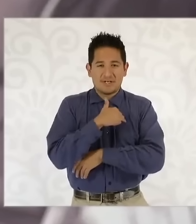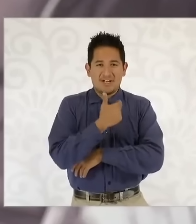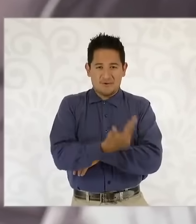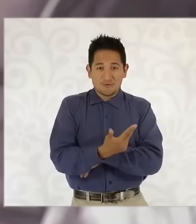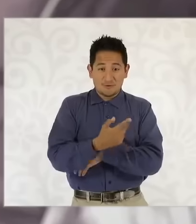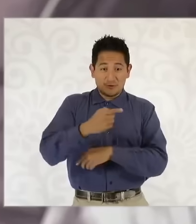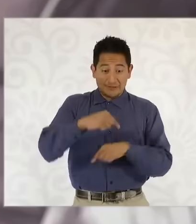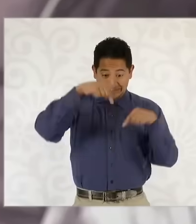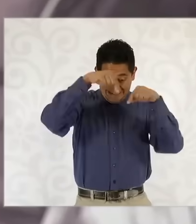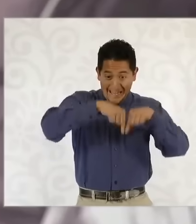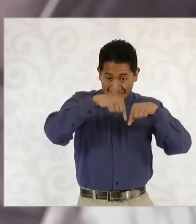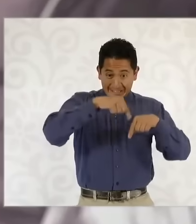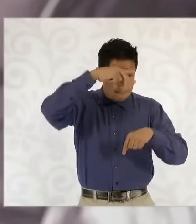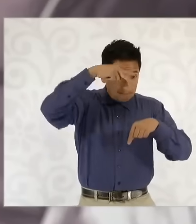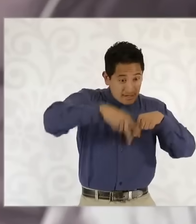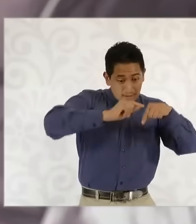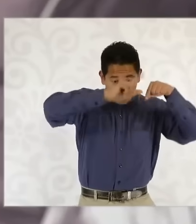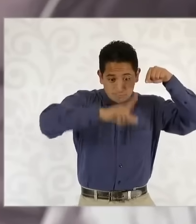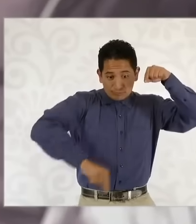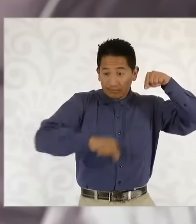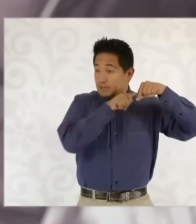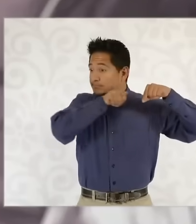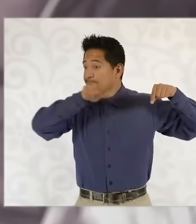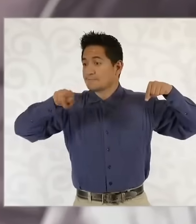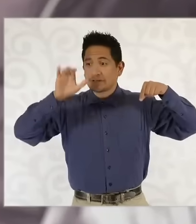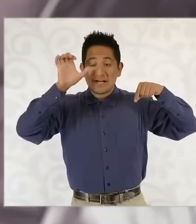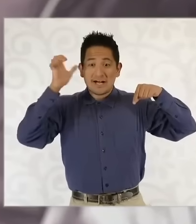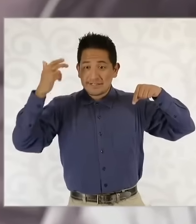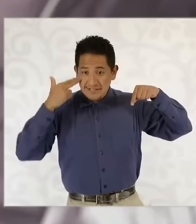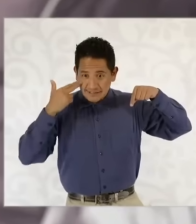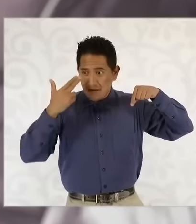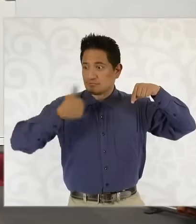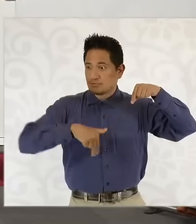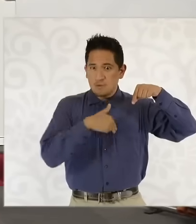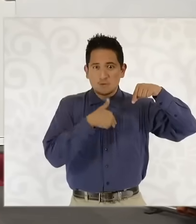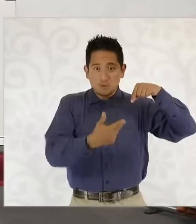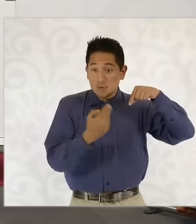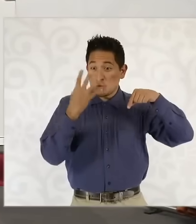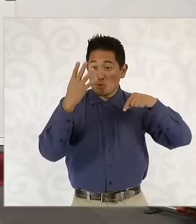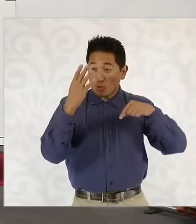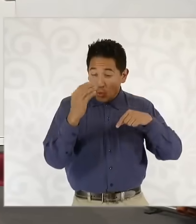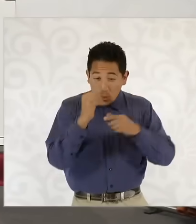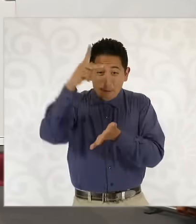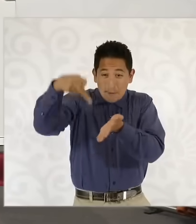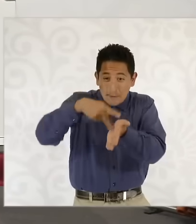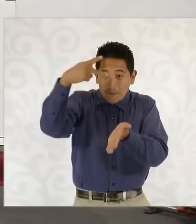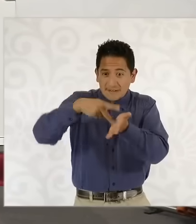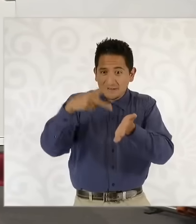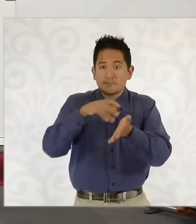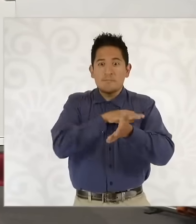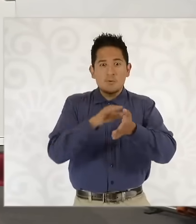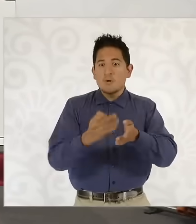China eh eh completas. Eh, modernizar toda esta infraestructura, pues no es un trabajo sencillo